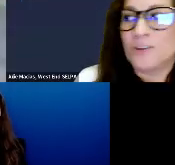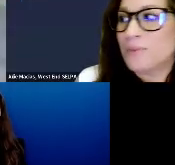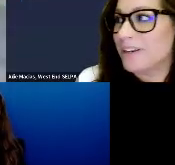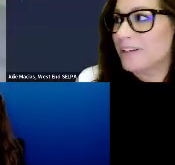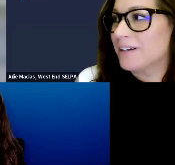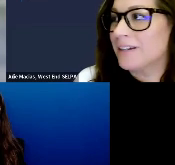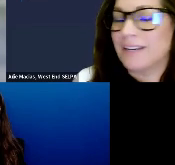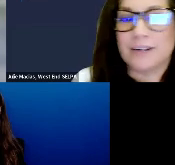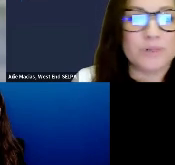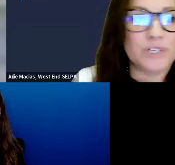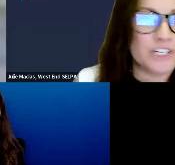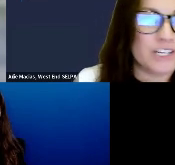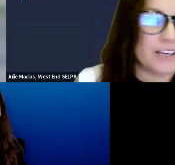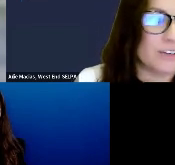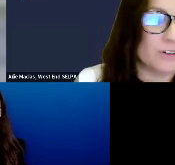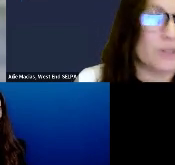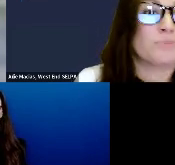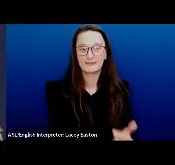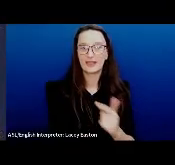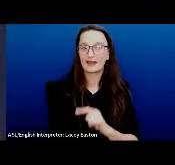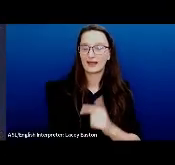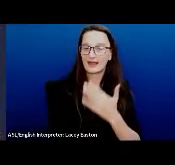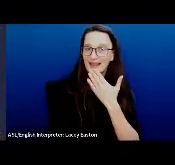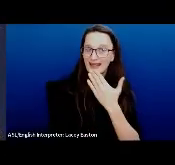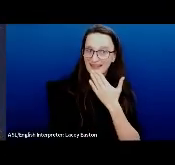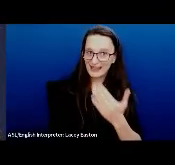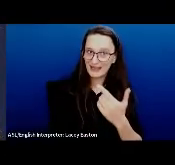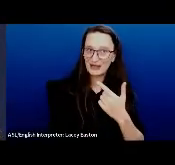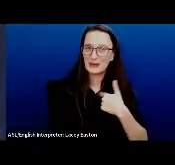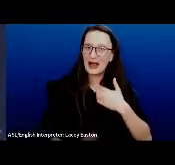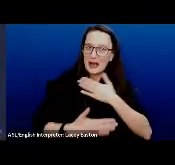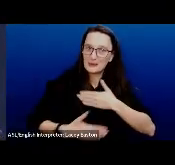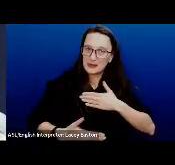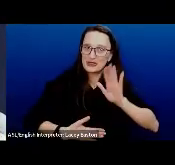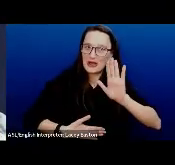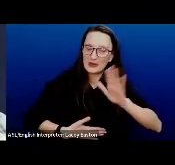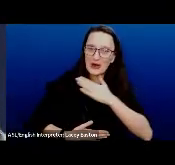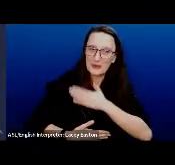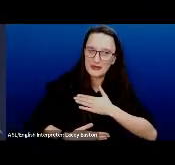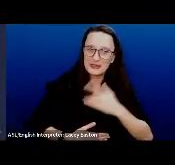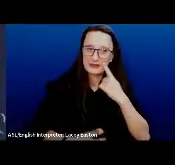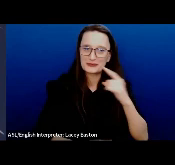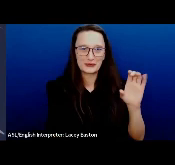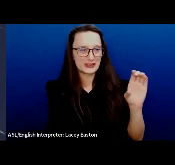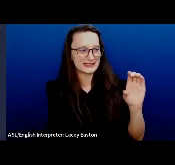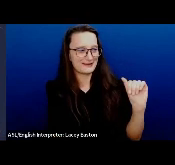gracias Mónica, y aprecio su apreciación por el CAC. Es un